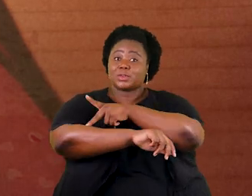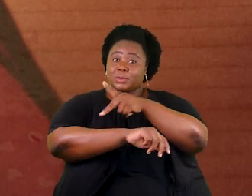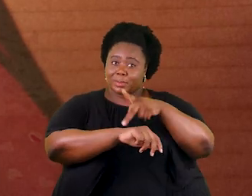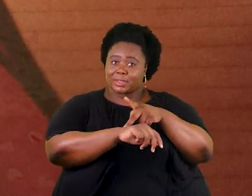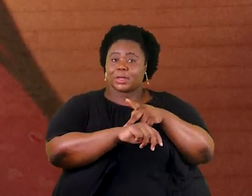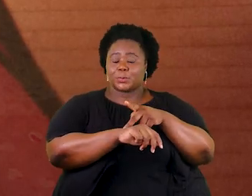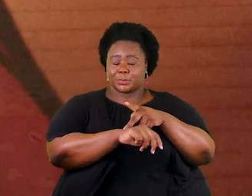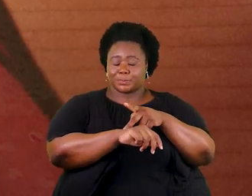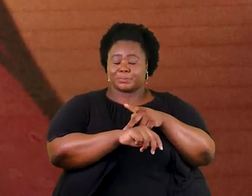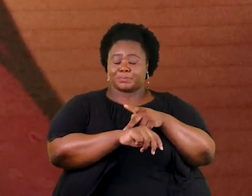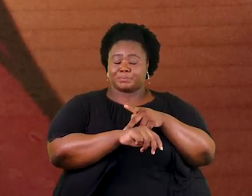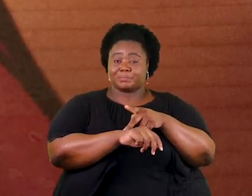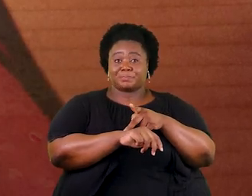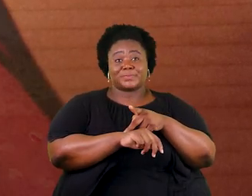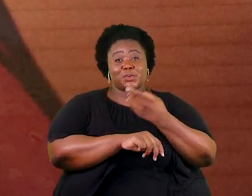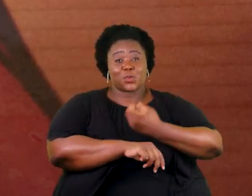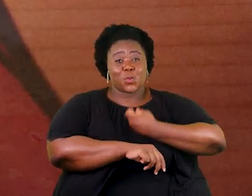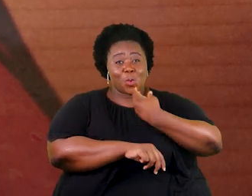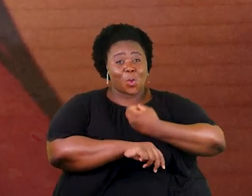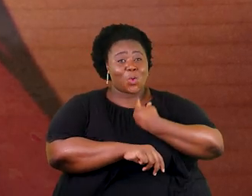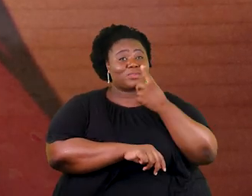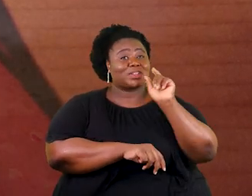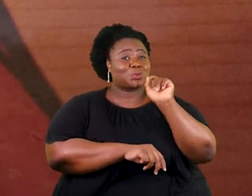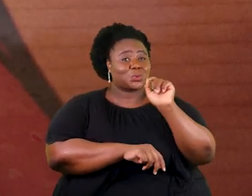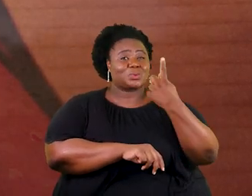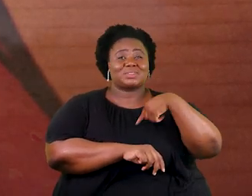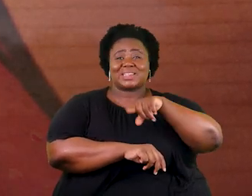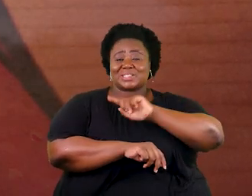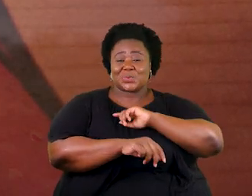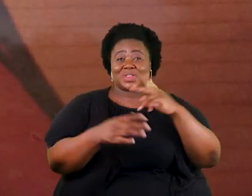confesso a vocês que passamos todo esse tempo